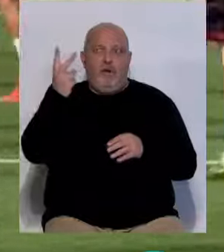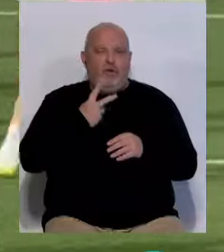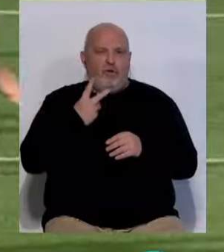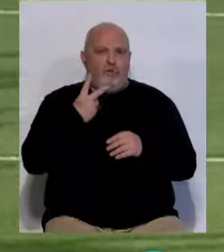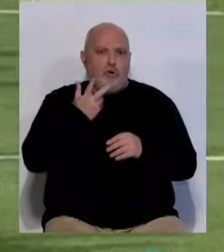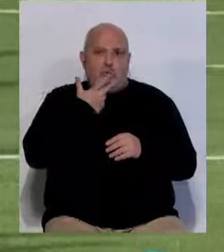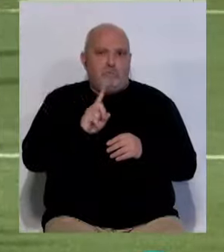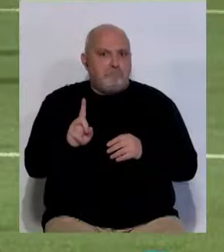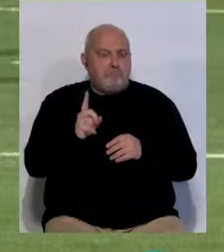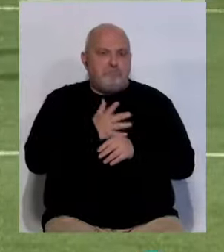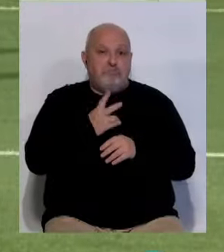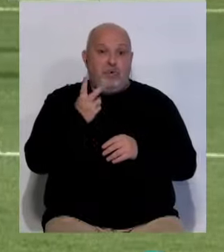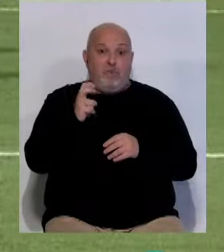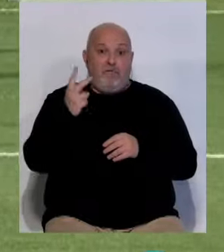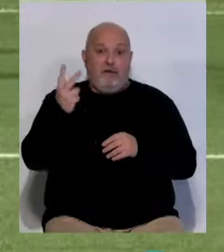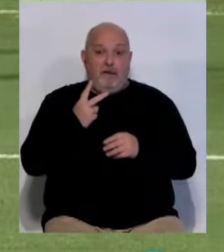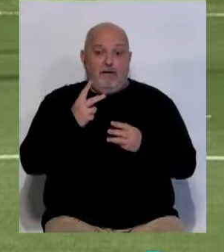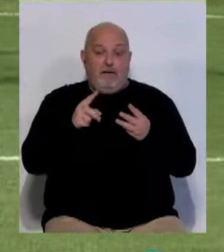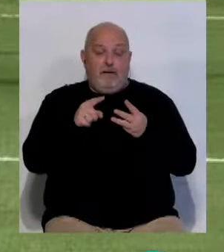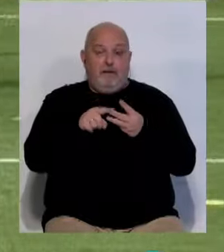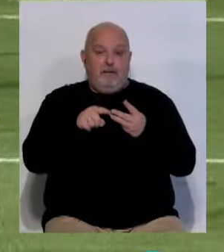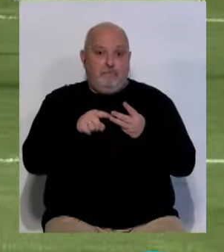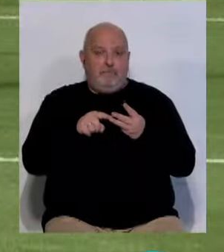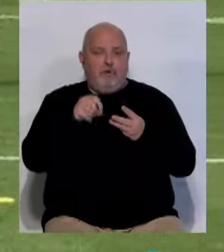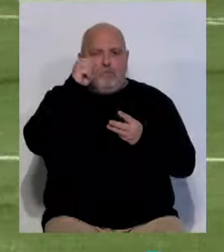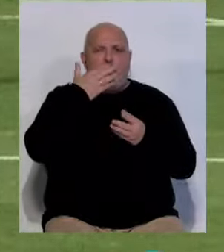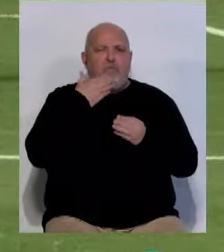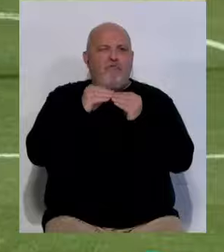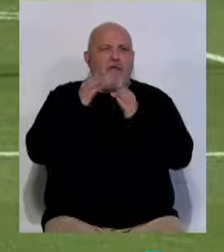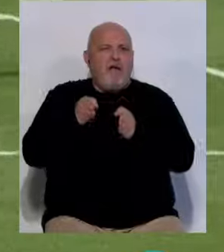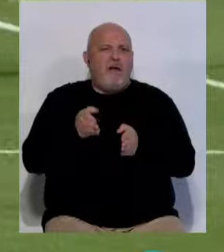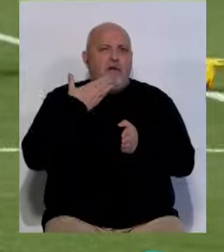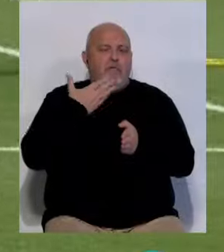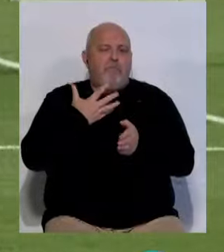totalmente desconocidos evidentemente no podemos opinar de cómo son A lo mejor ponen ahora el cirio